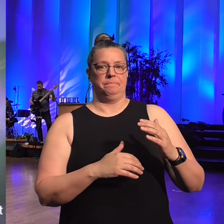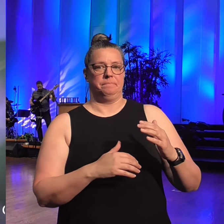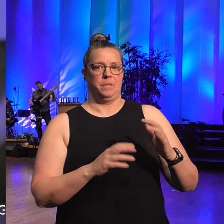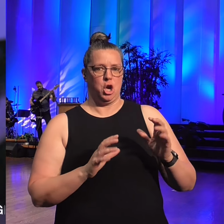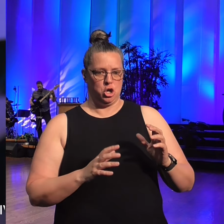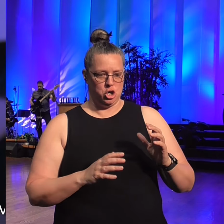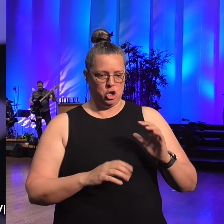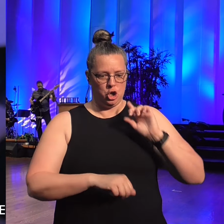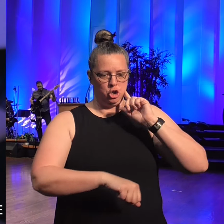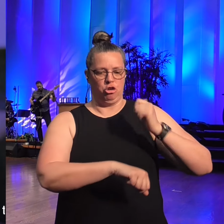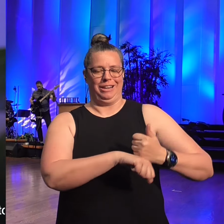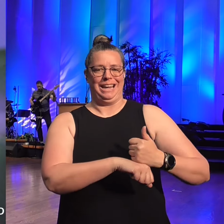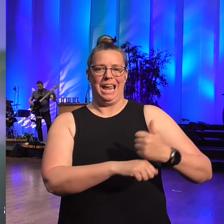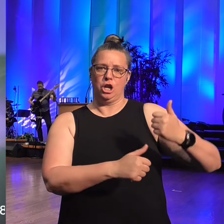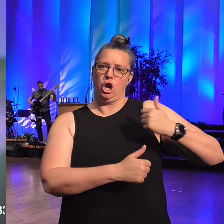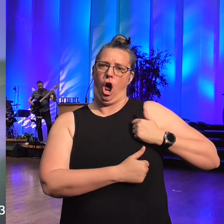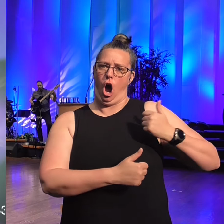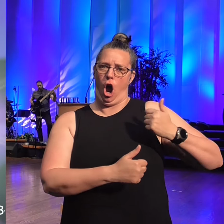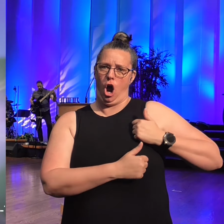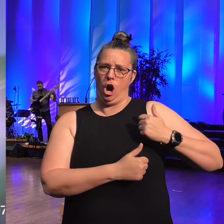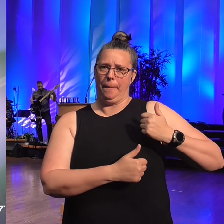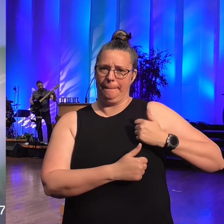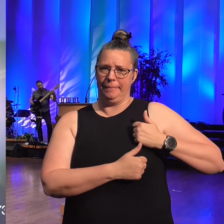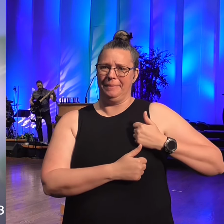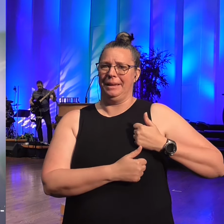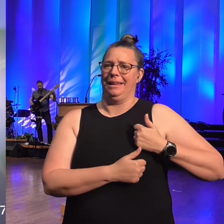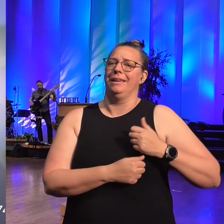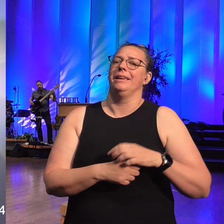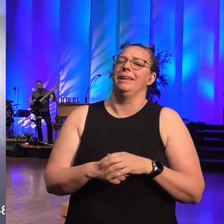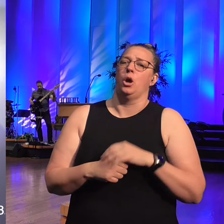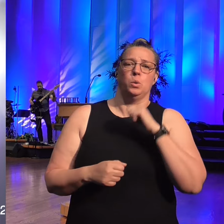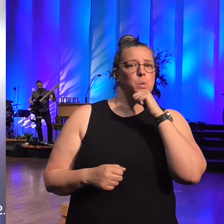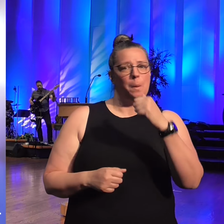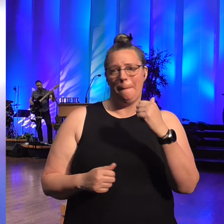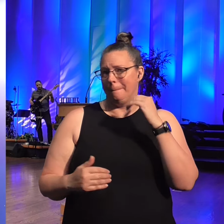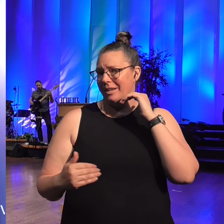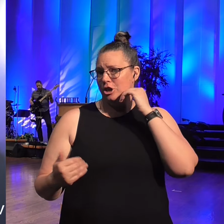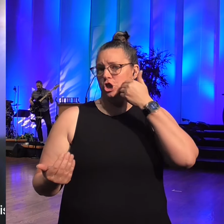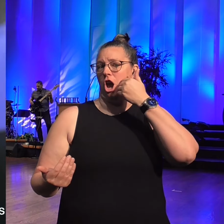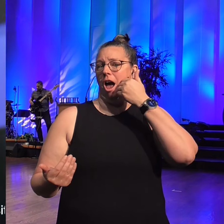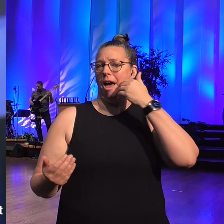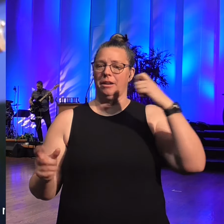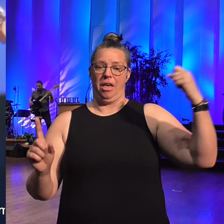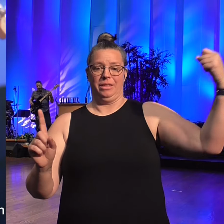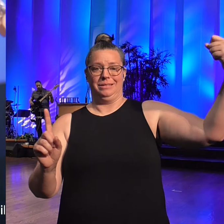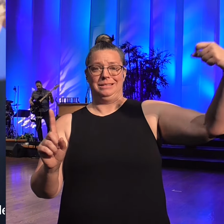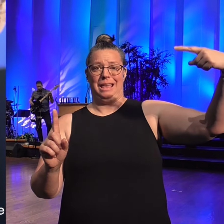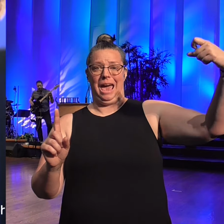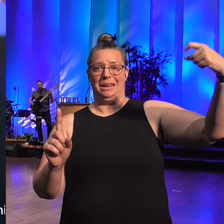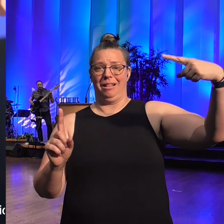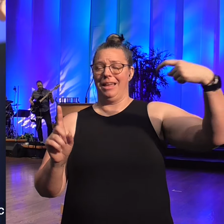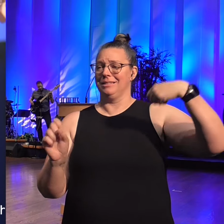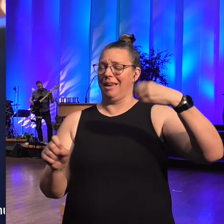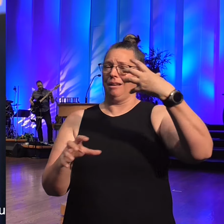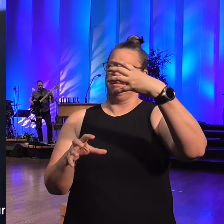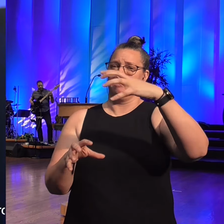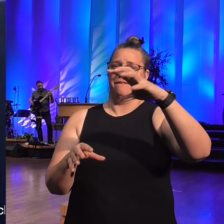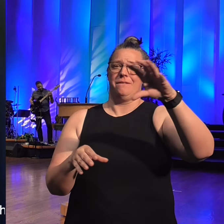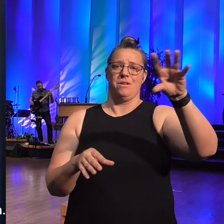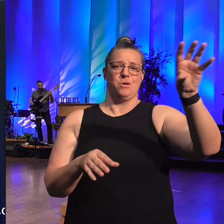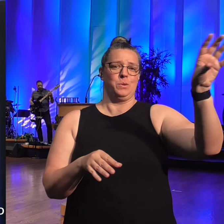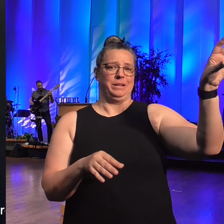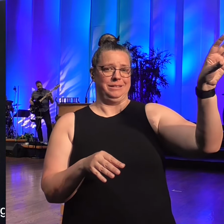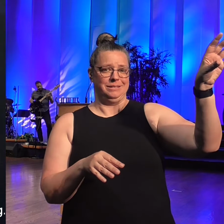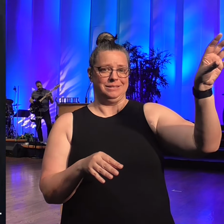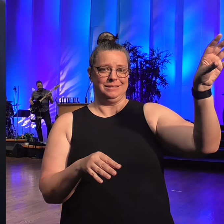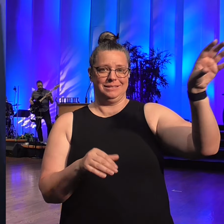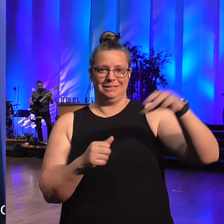inclinaciones No seas tímido Los satélites mirarán hacia otro lado